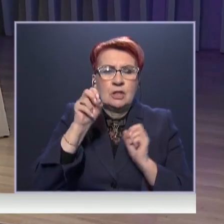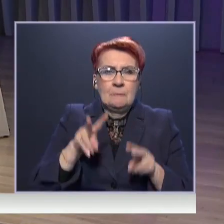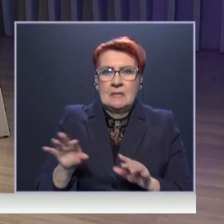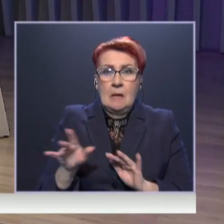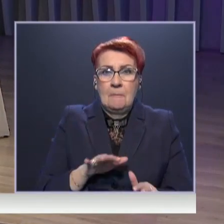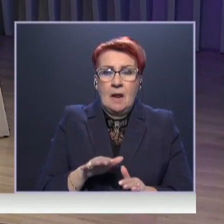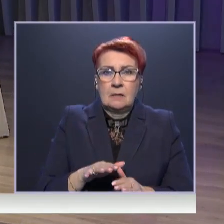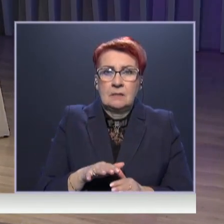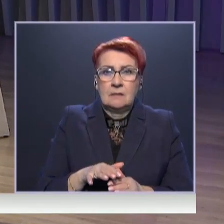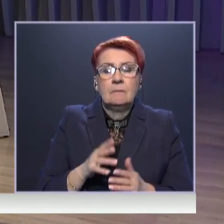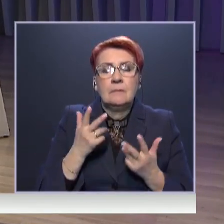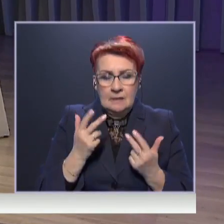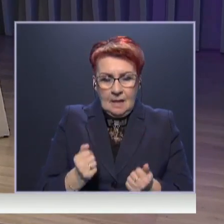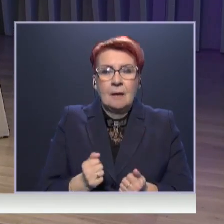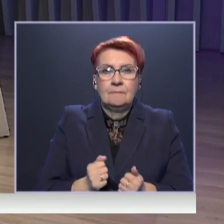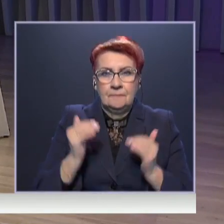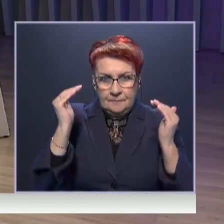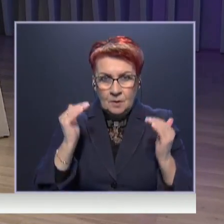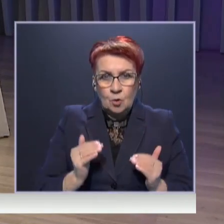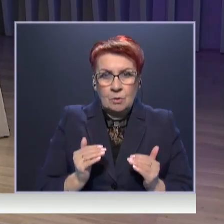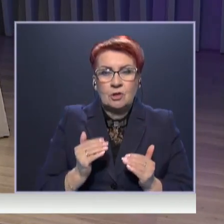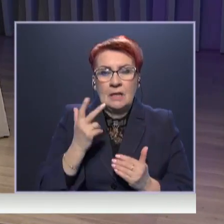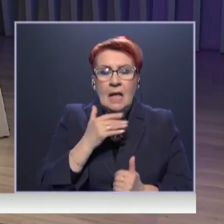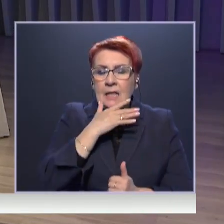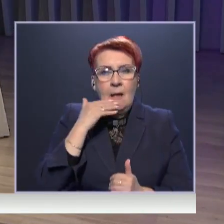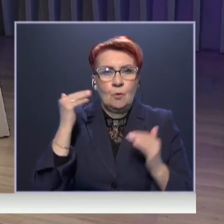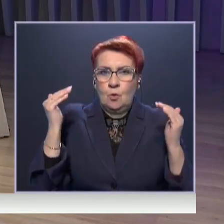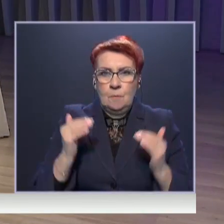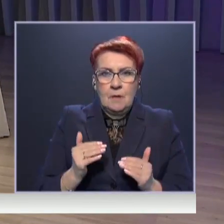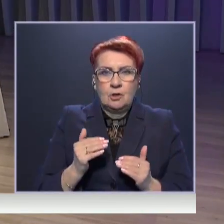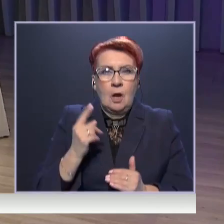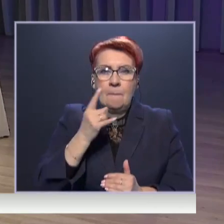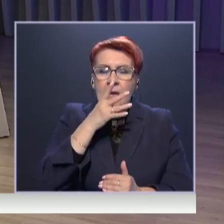Да сейчас намного ниже первое время было просто